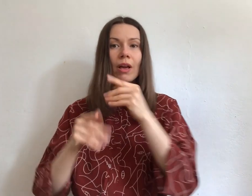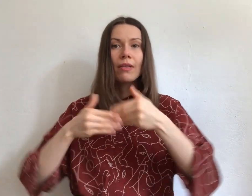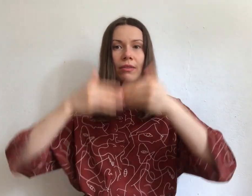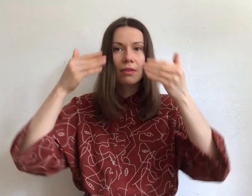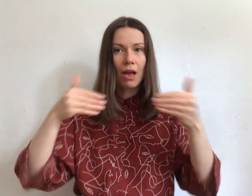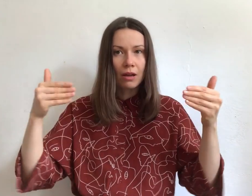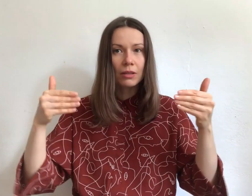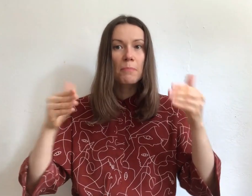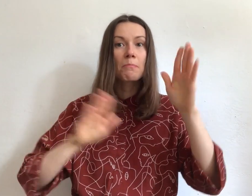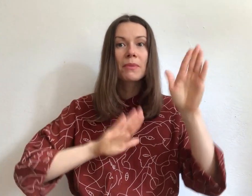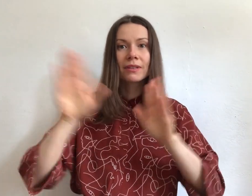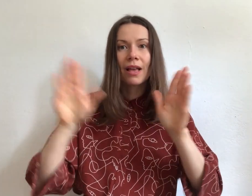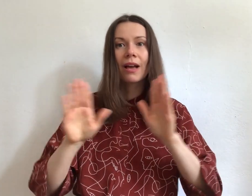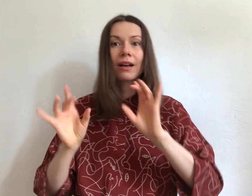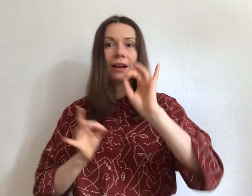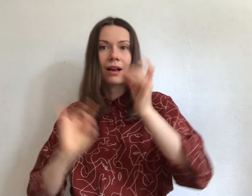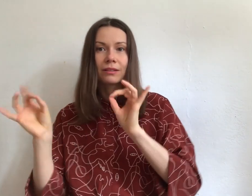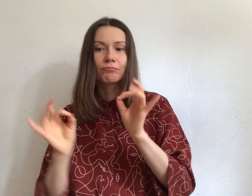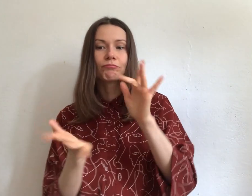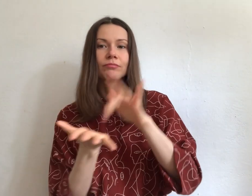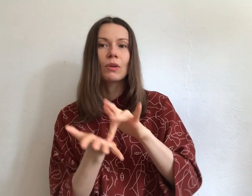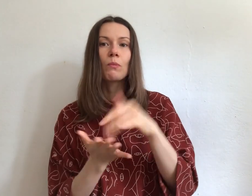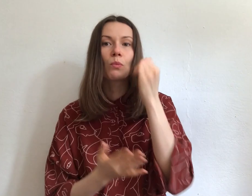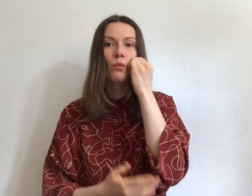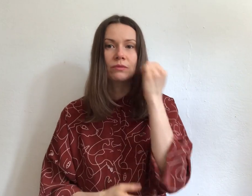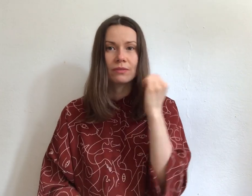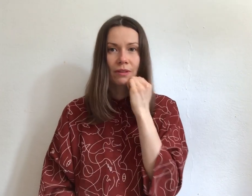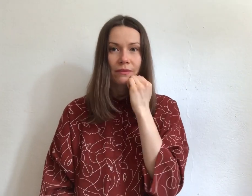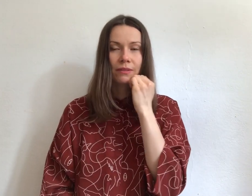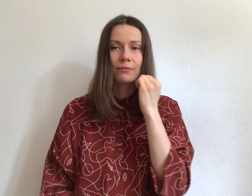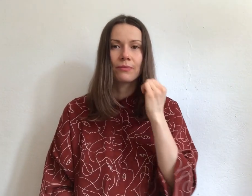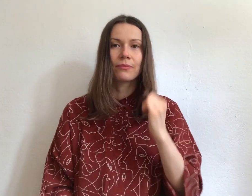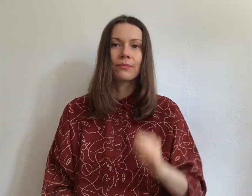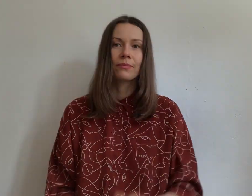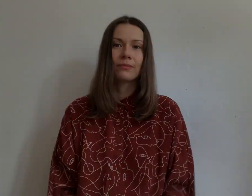organizowanym przez Teatr Mimiki i Gestu w Moskwie.